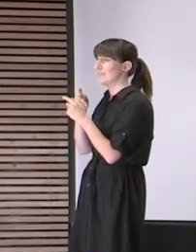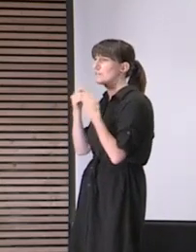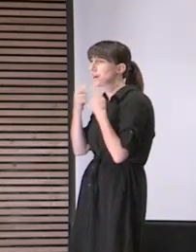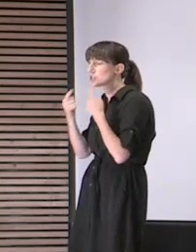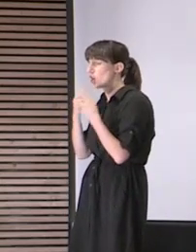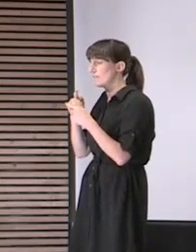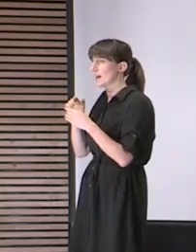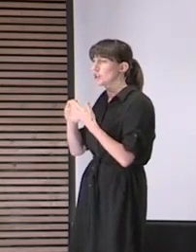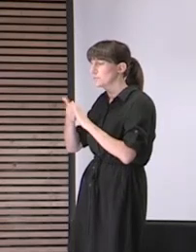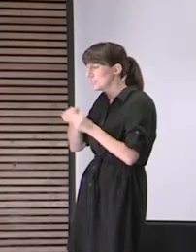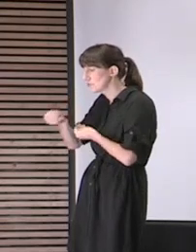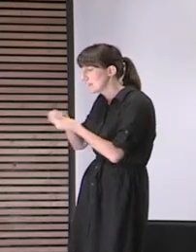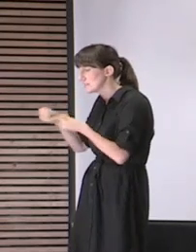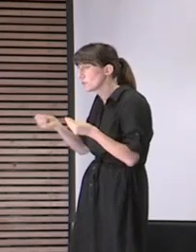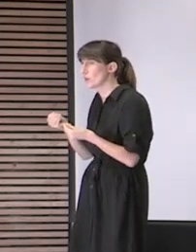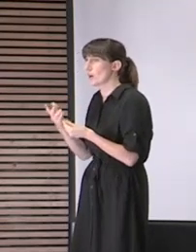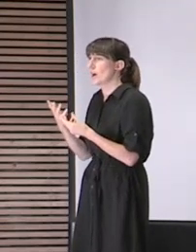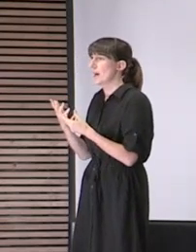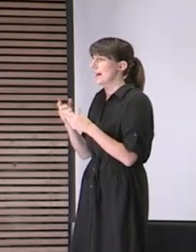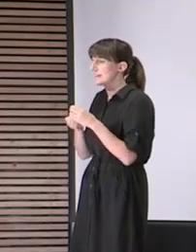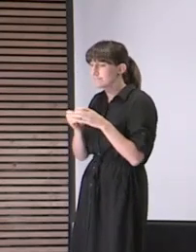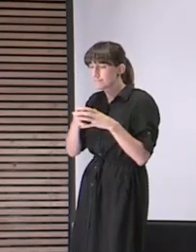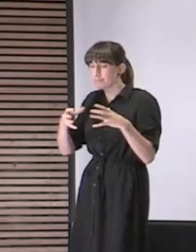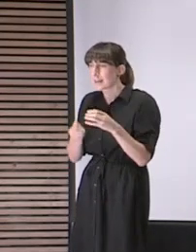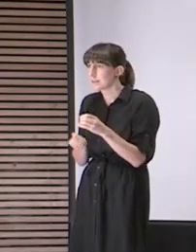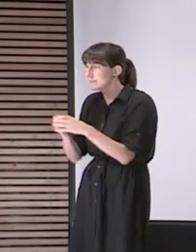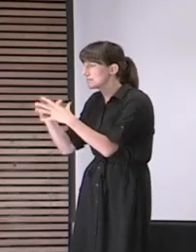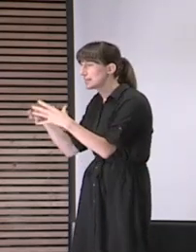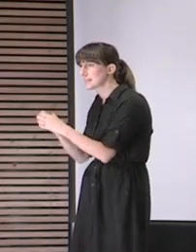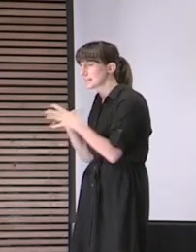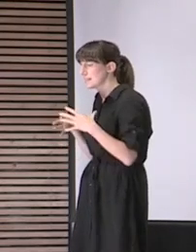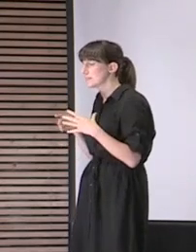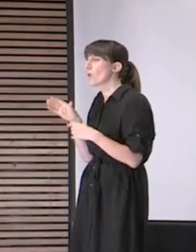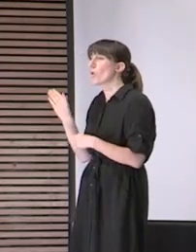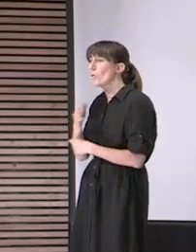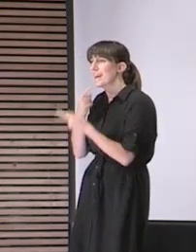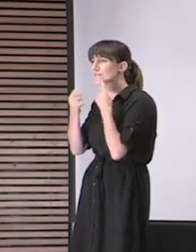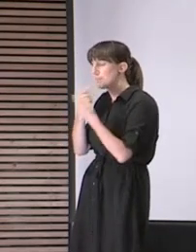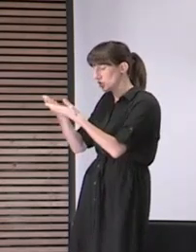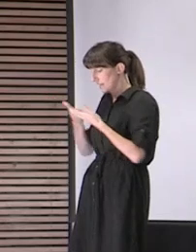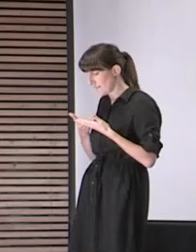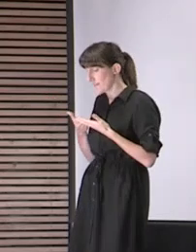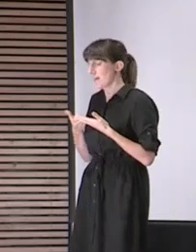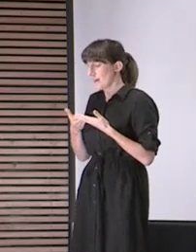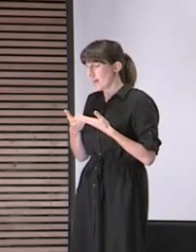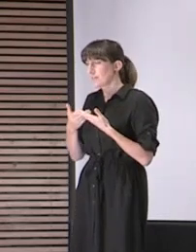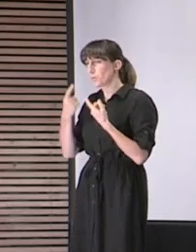hemos sido capaces de reducir la velocidad. Luego, observamos